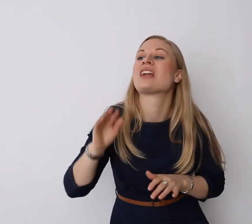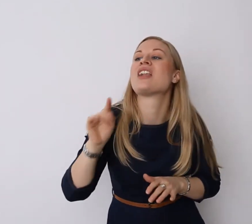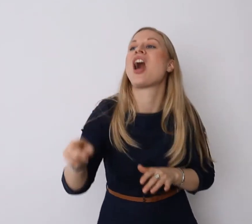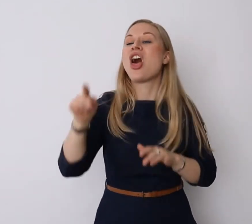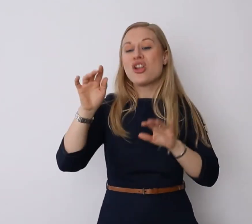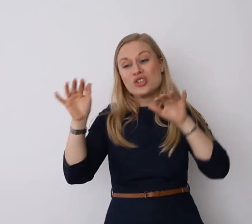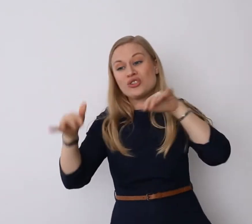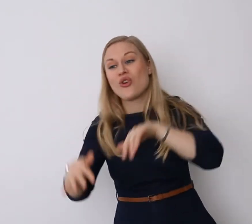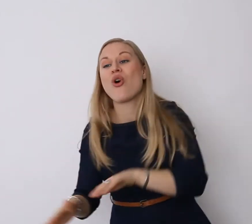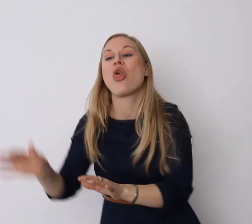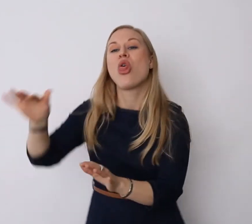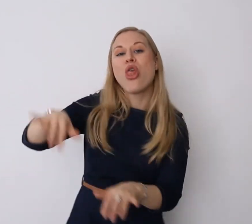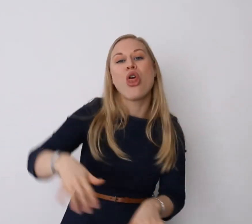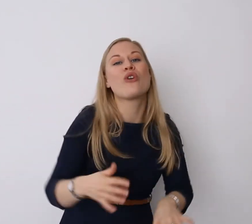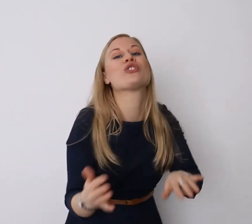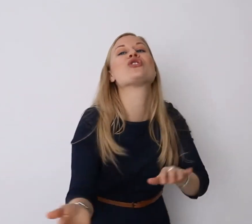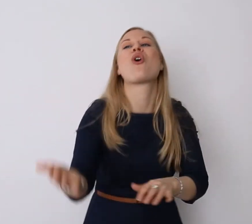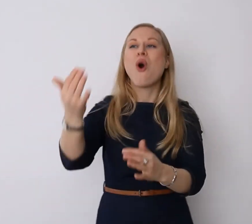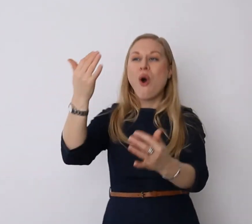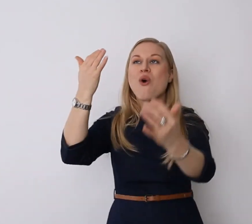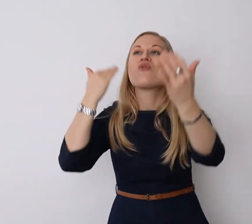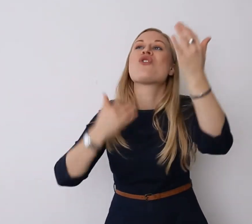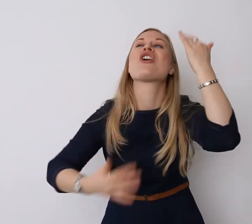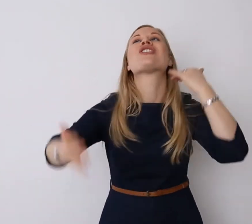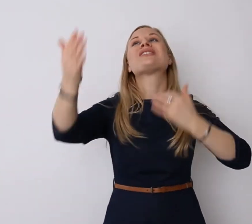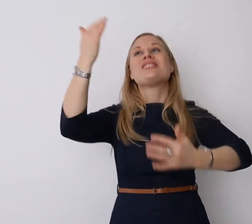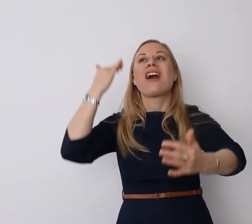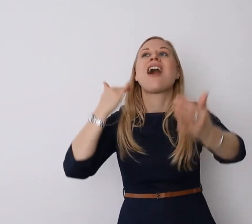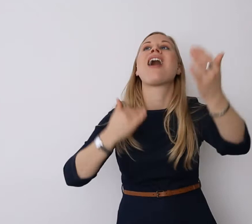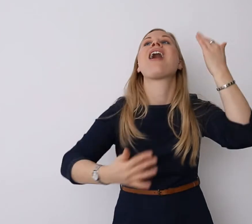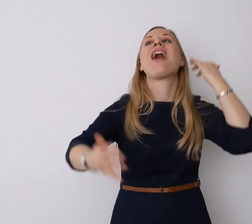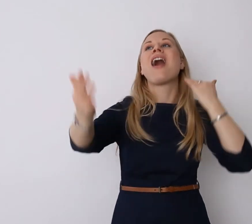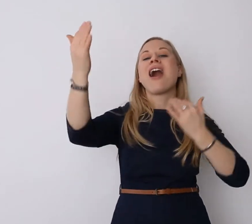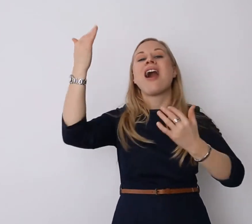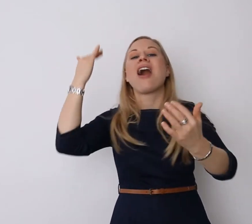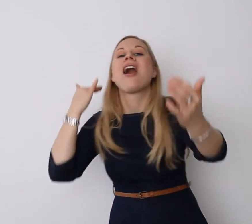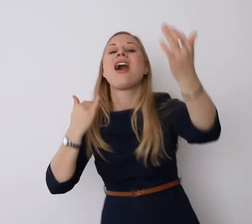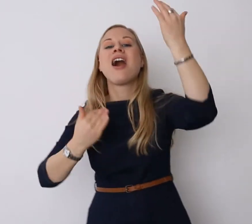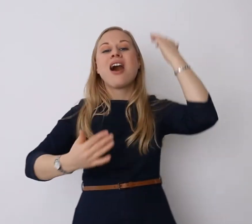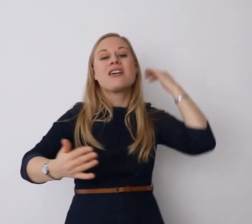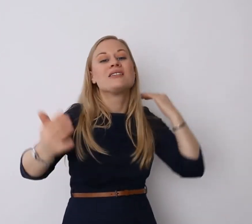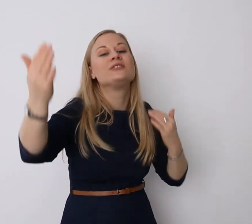En als de golven overslaan,